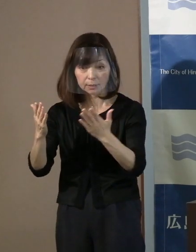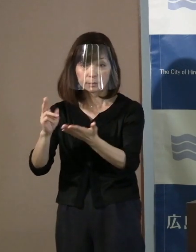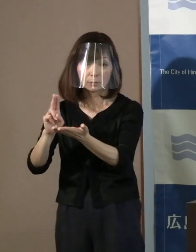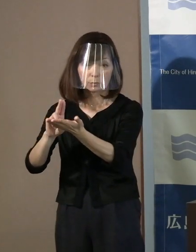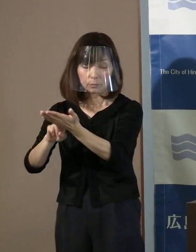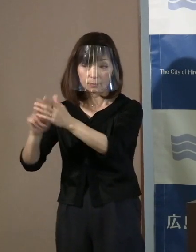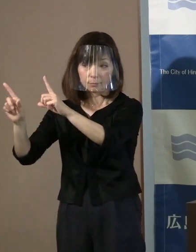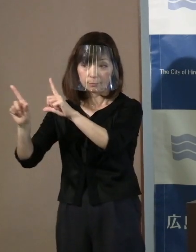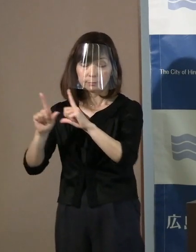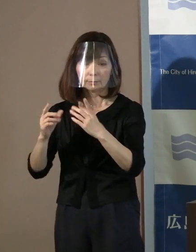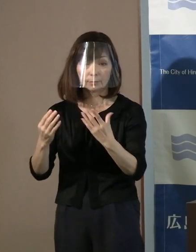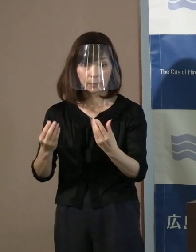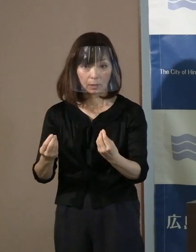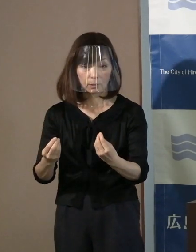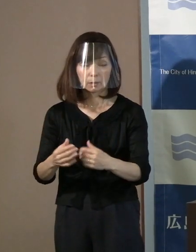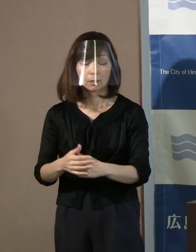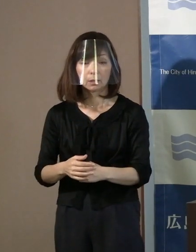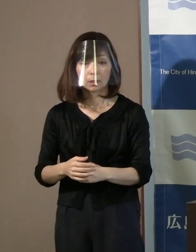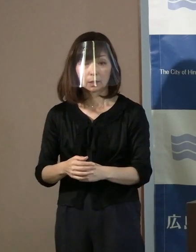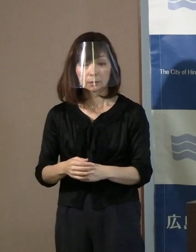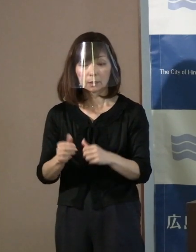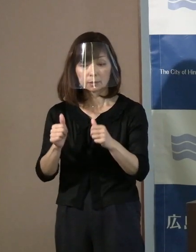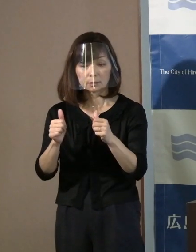訴訟に参加していない人の救済も